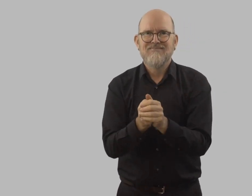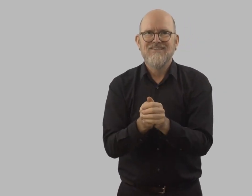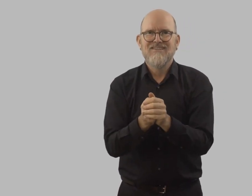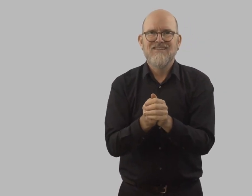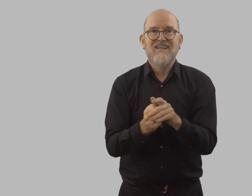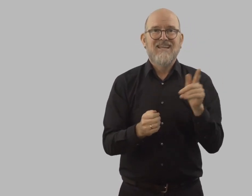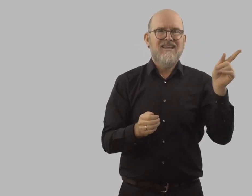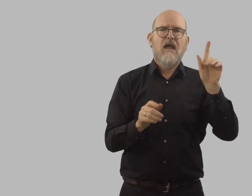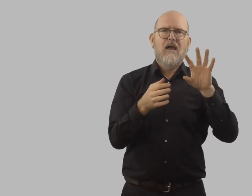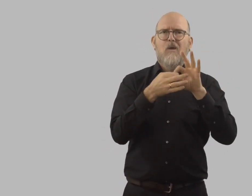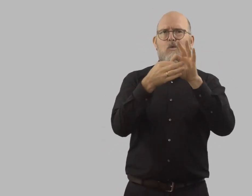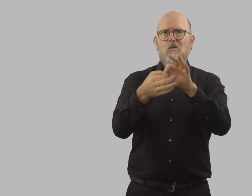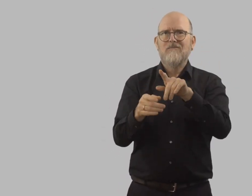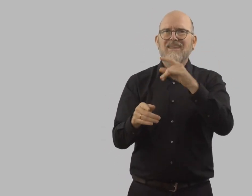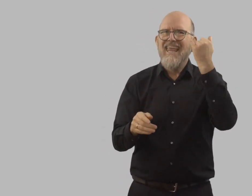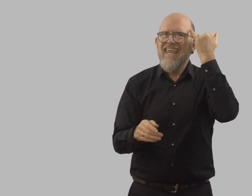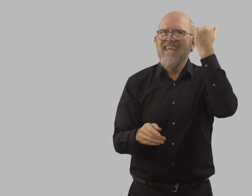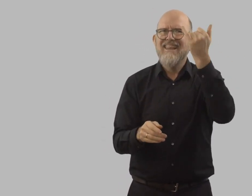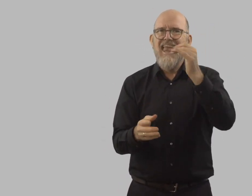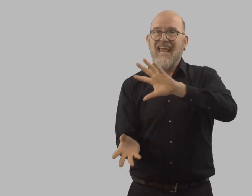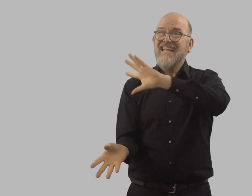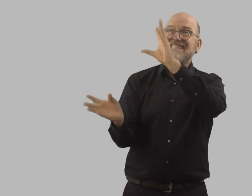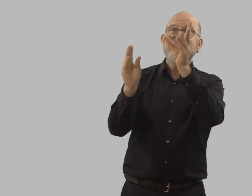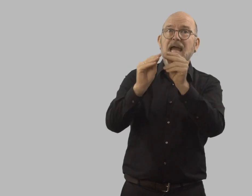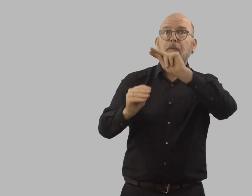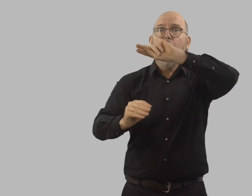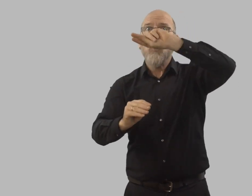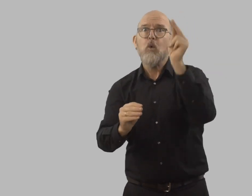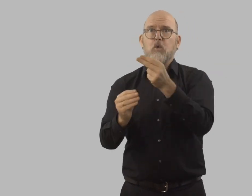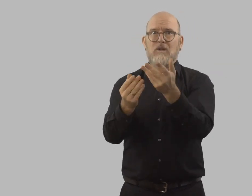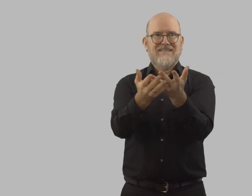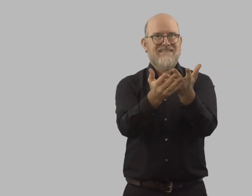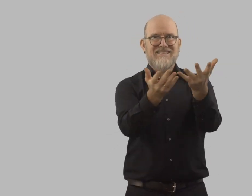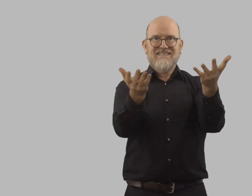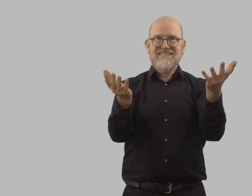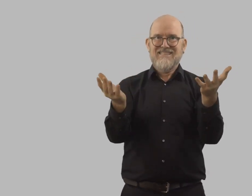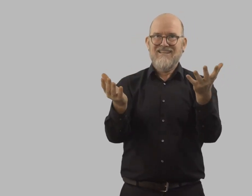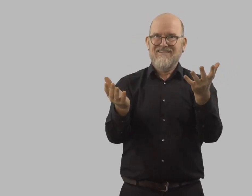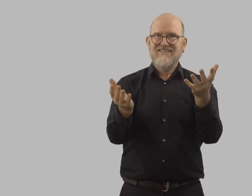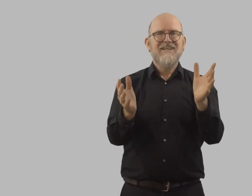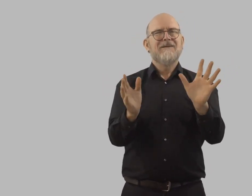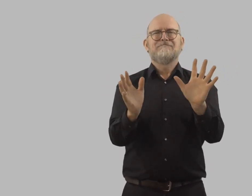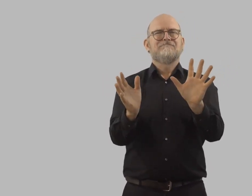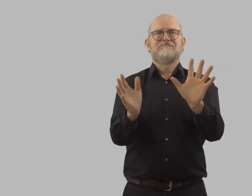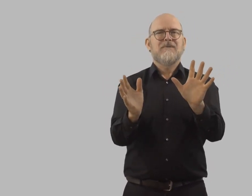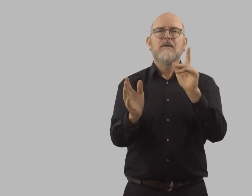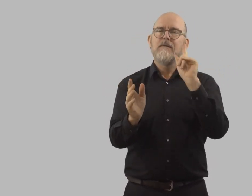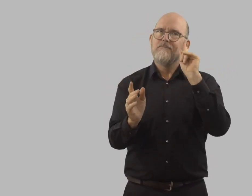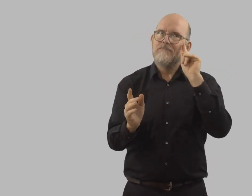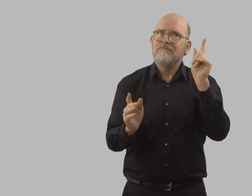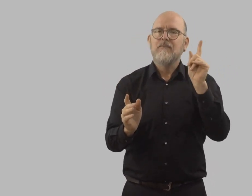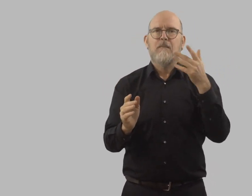Er widersprach der Idee des Gesamtkunstwerks